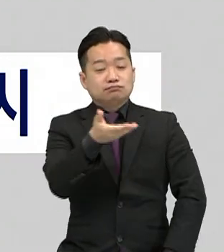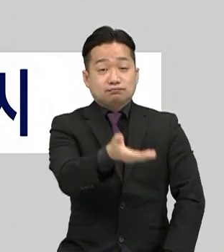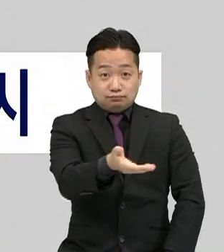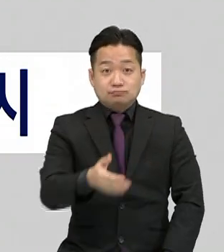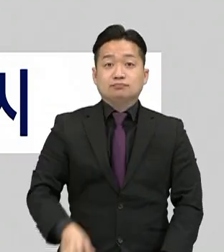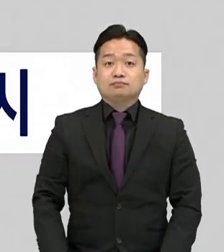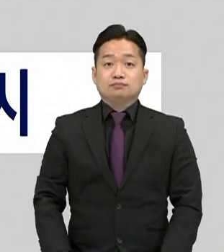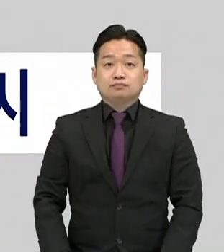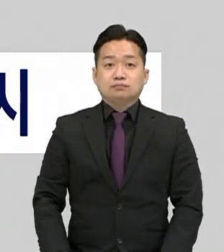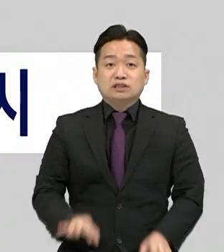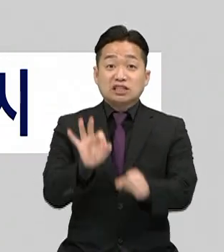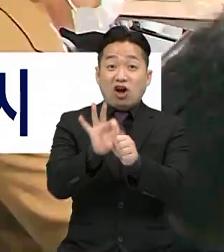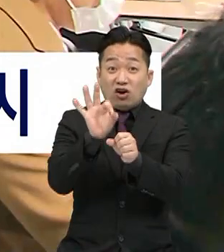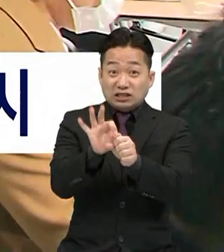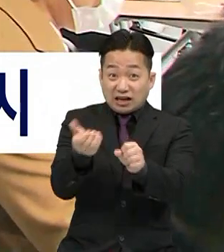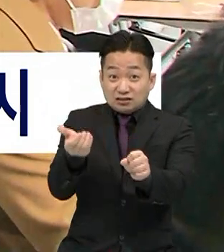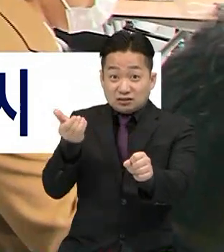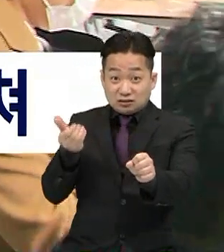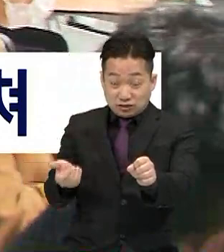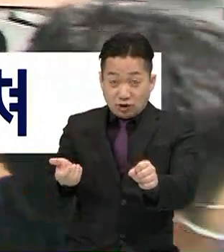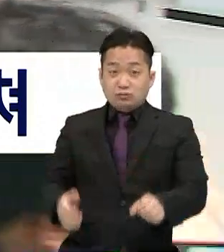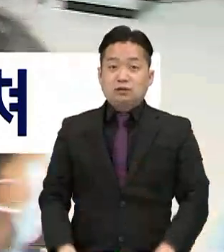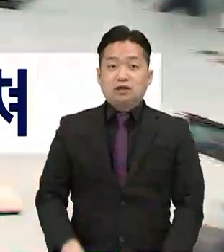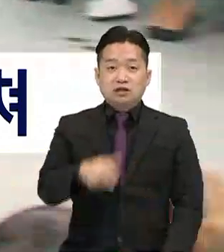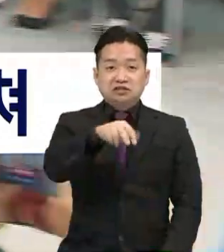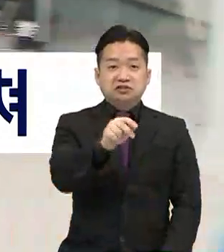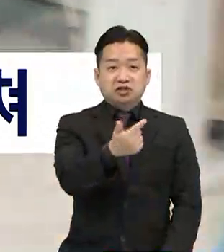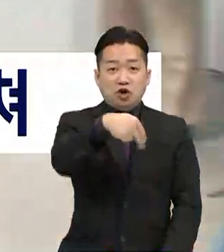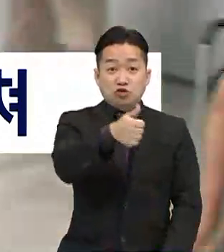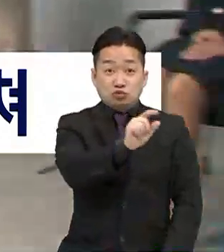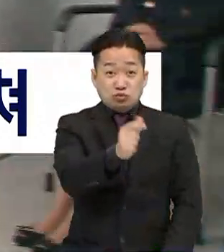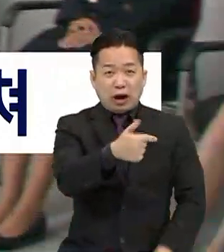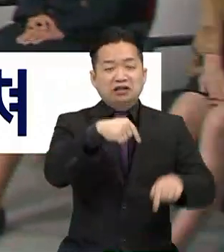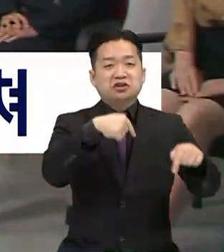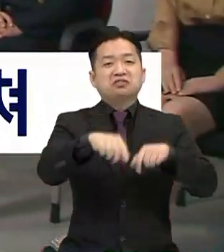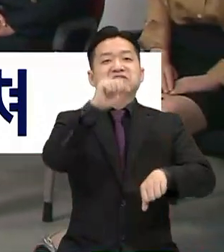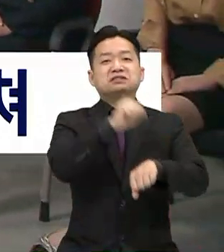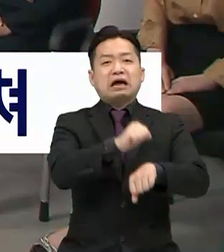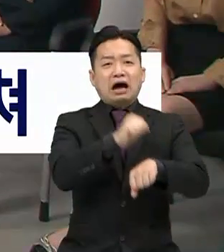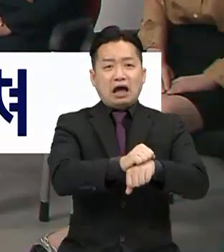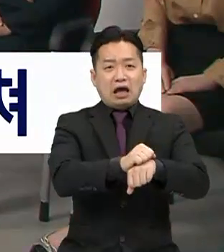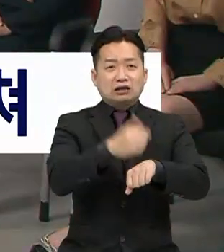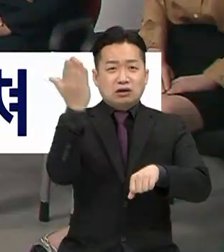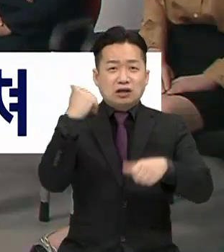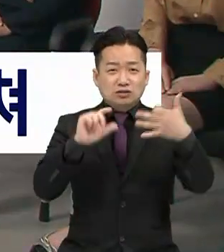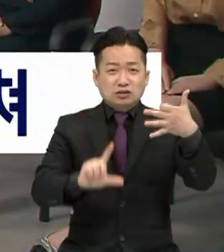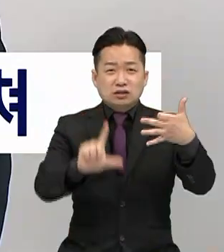불과 10시간 전 윤 전 총장은 전두환 씨가 정치는 잘했다는 지난 19일 발언에